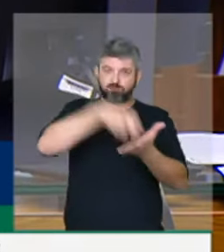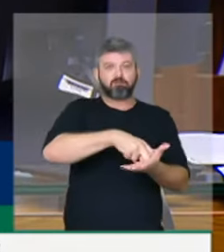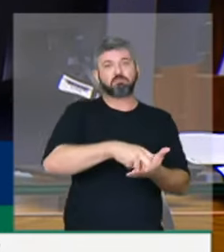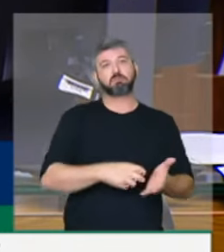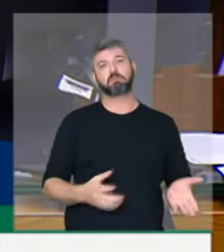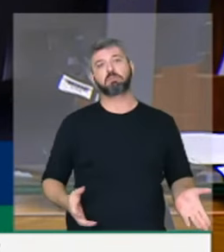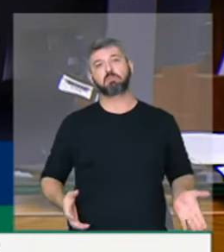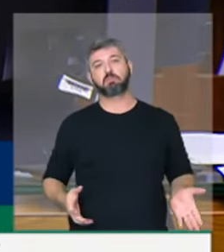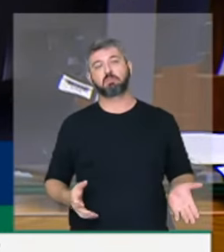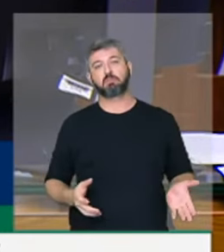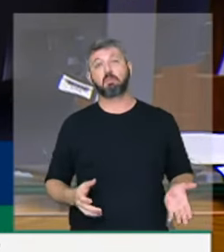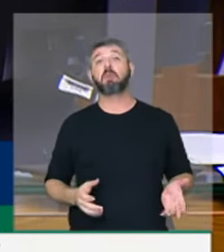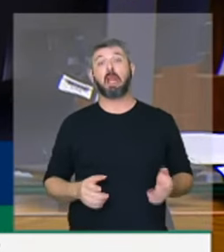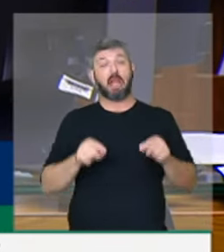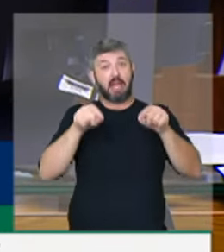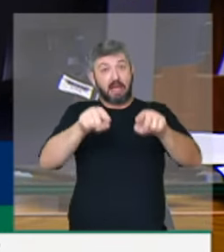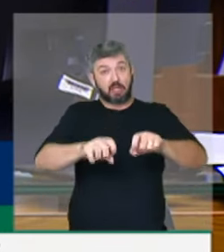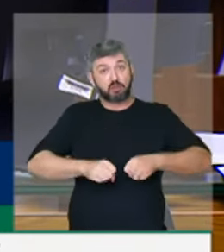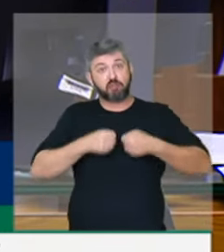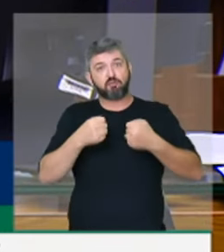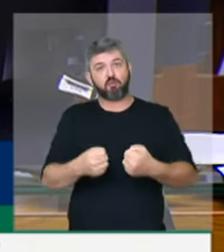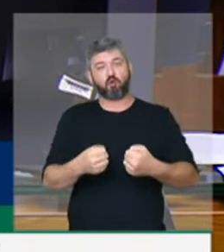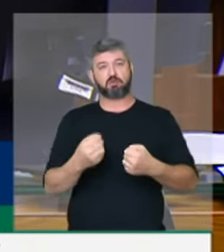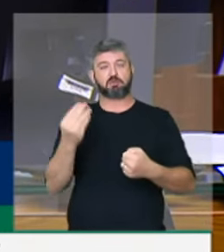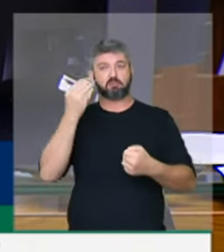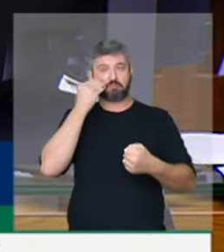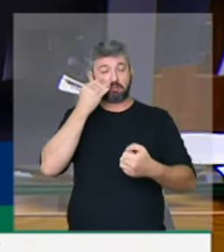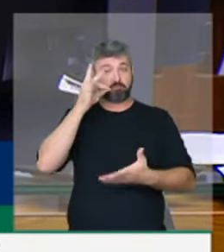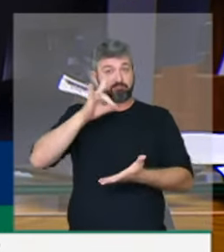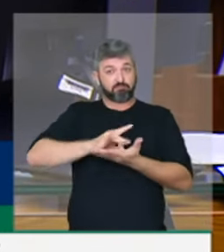SOLIDÁRIO E GENUÍNO QUE ESTAREI ENGAJADO JUNTO COM OS DEMAIS PODERES, MAS SERÁ